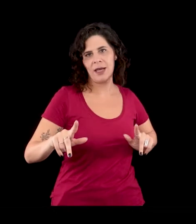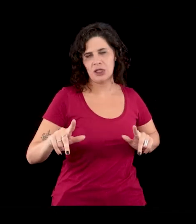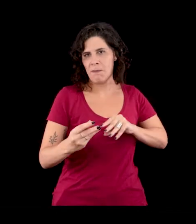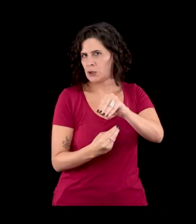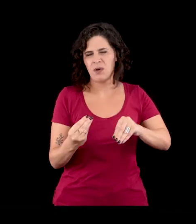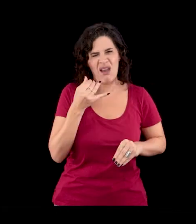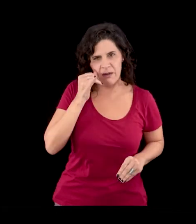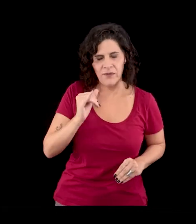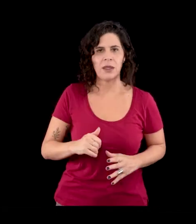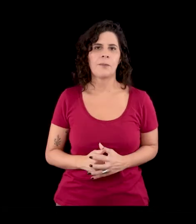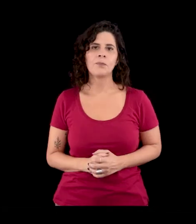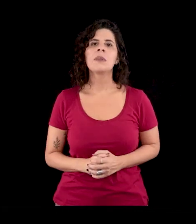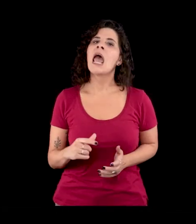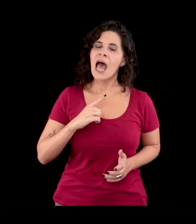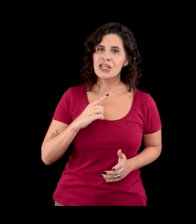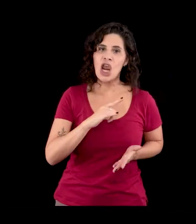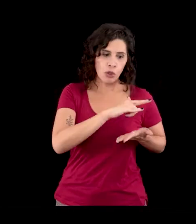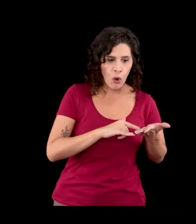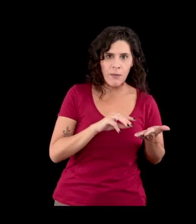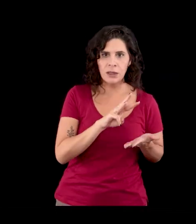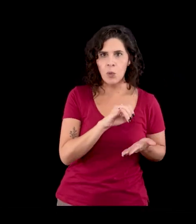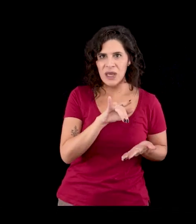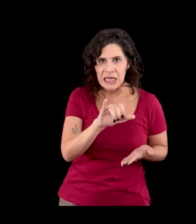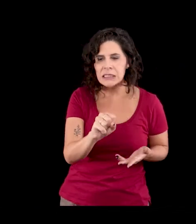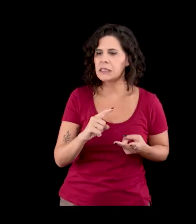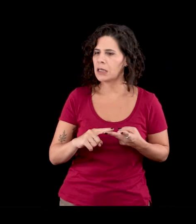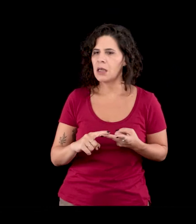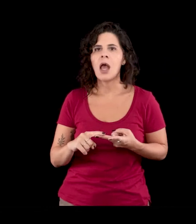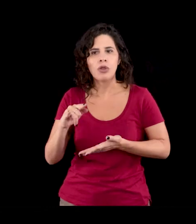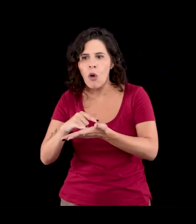Daí me vi com os documentos do Willys, documentos do Sérgio